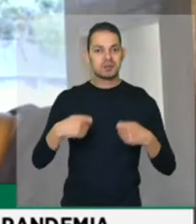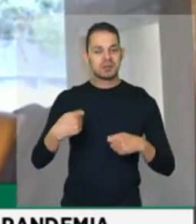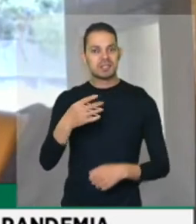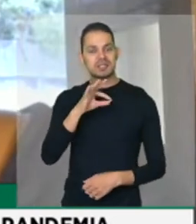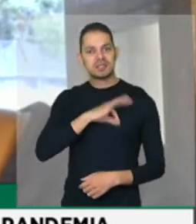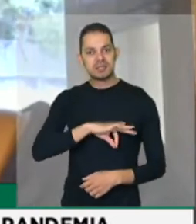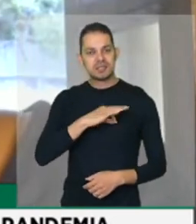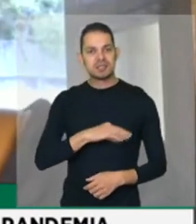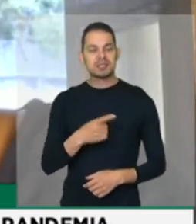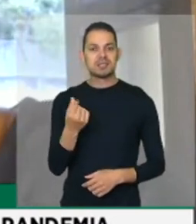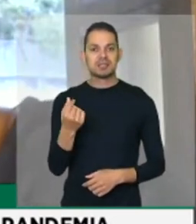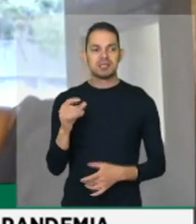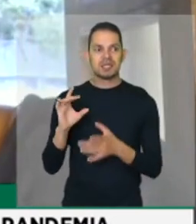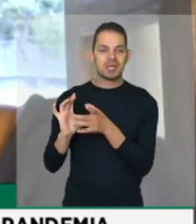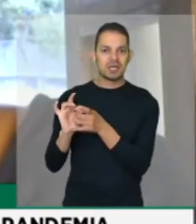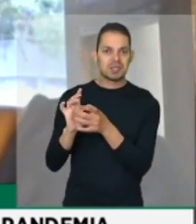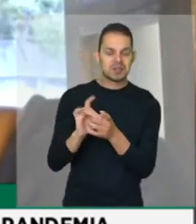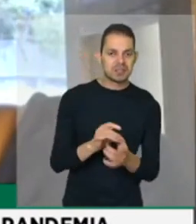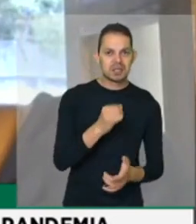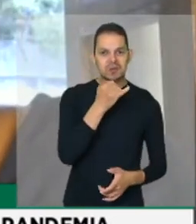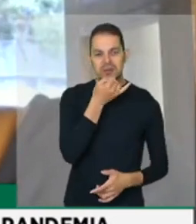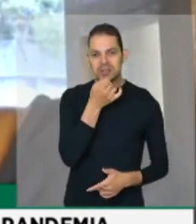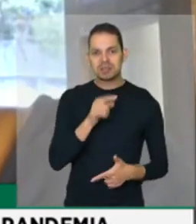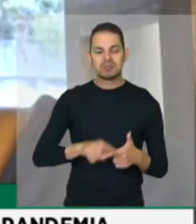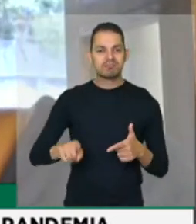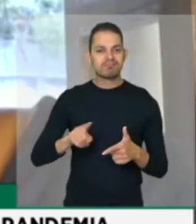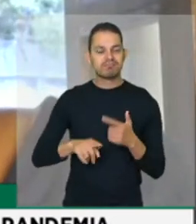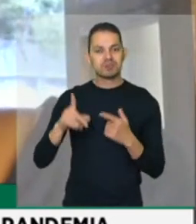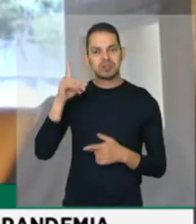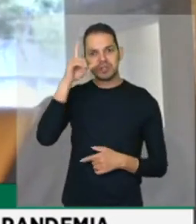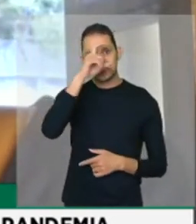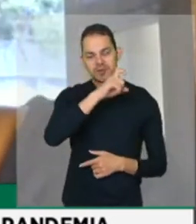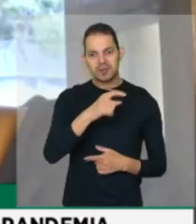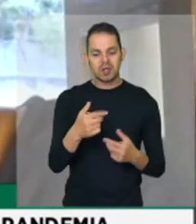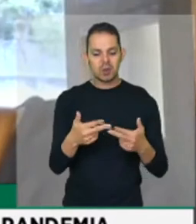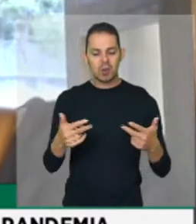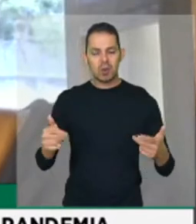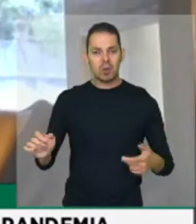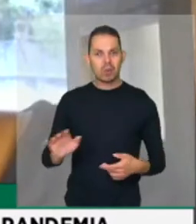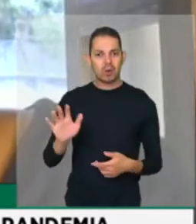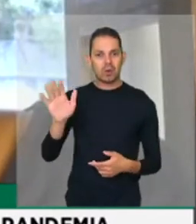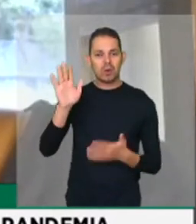DESEMPREGO, UM CENÁRIO... DE INCLUSIVE.... ALTA DE PREÇOS DE ITENS ALIMENTÍCIOS QUE PODE IMPACTAR ALGUMAS